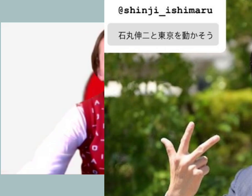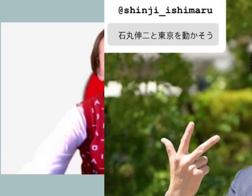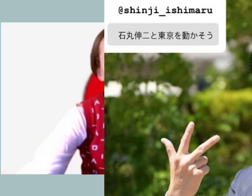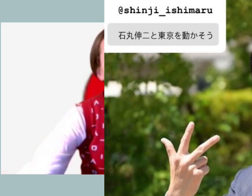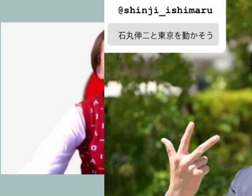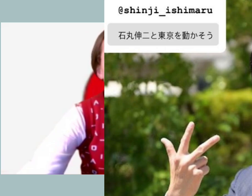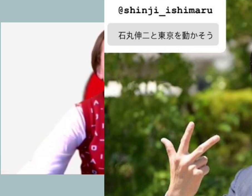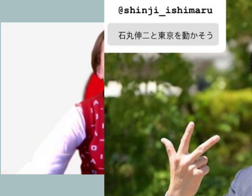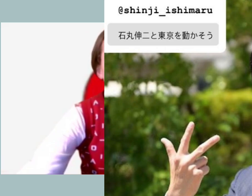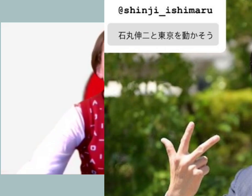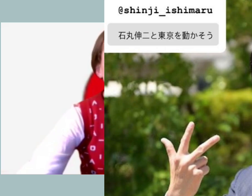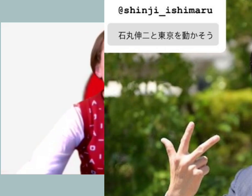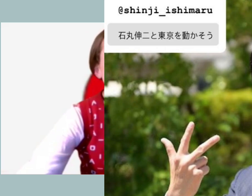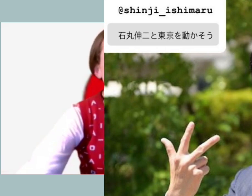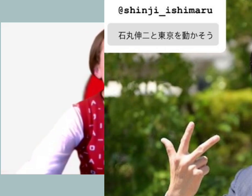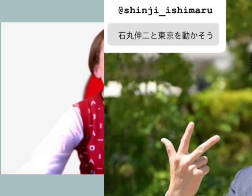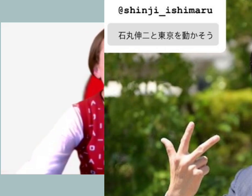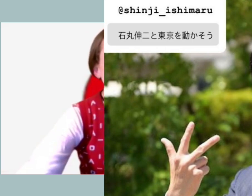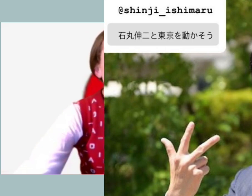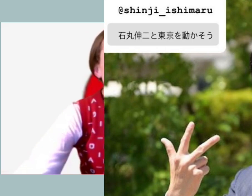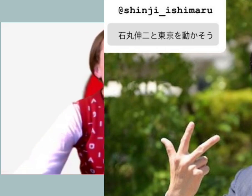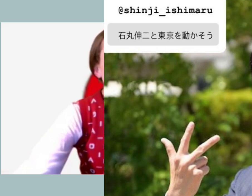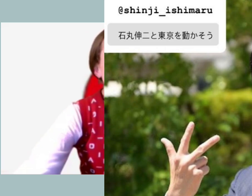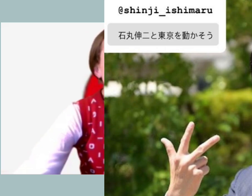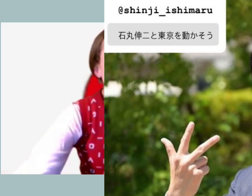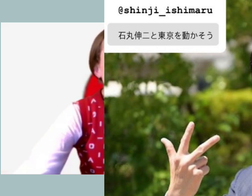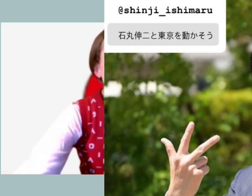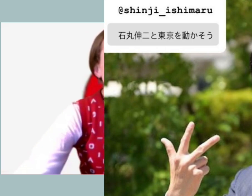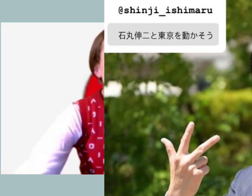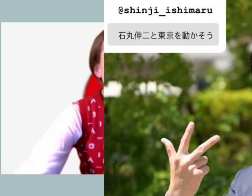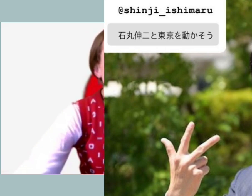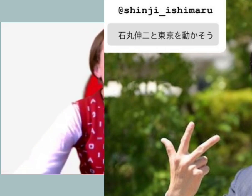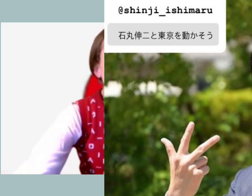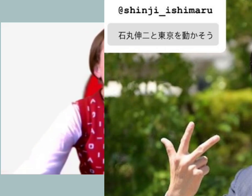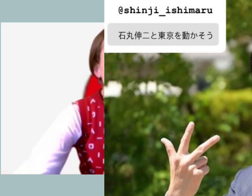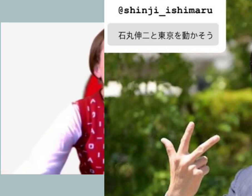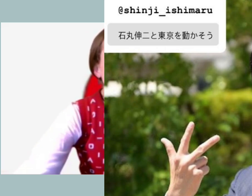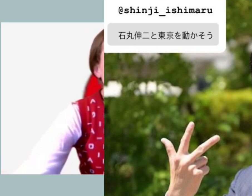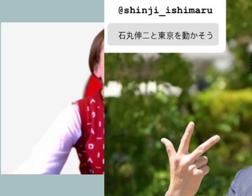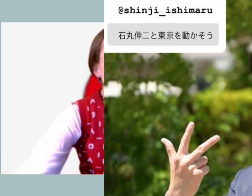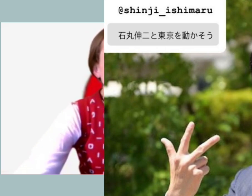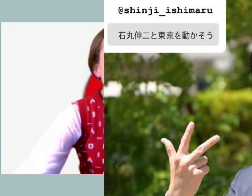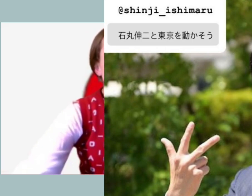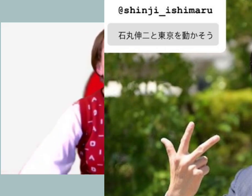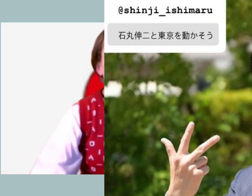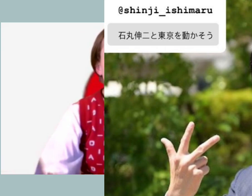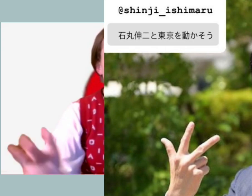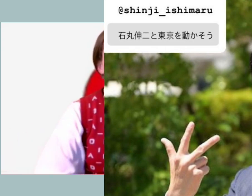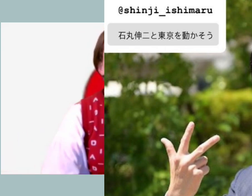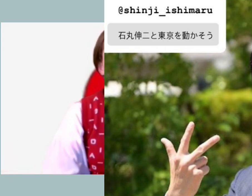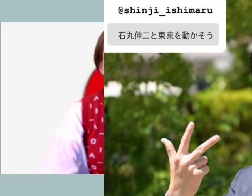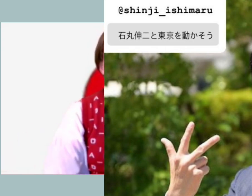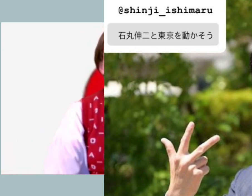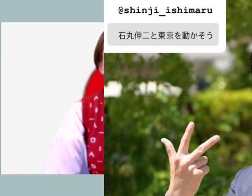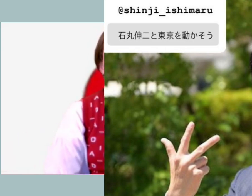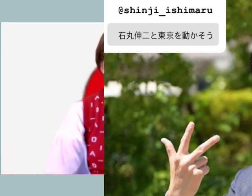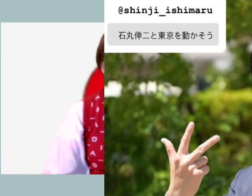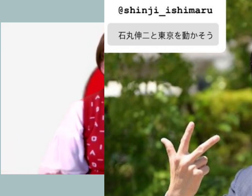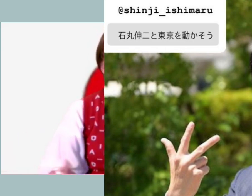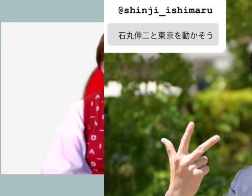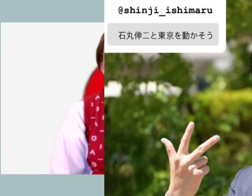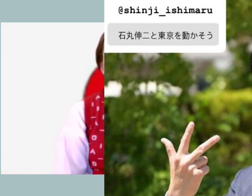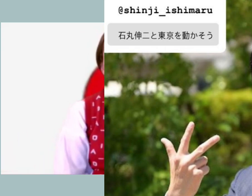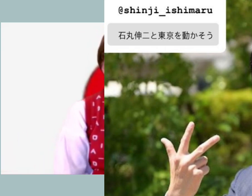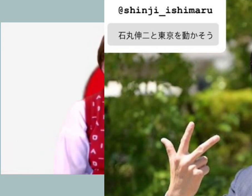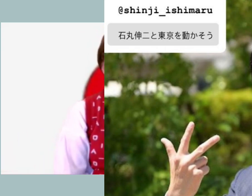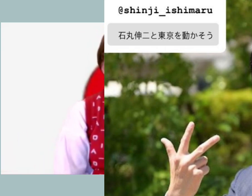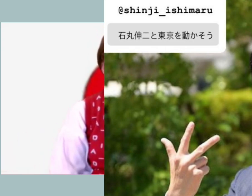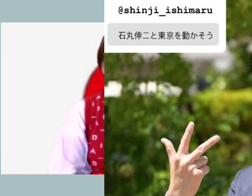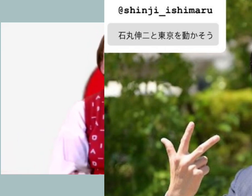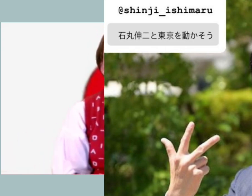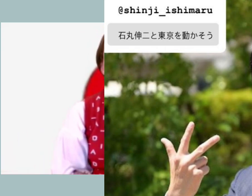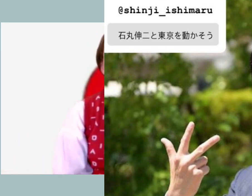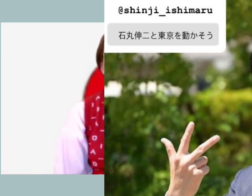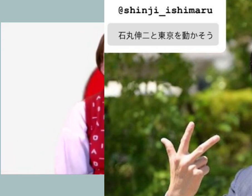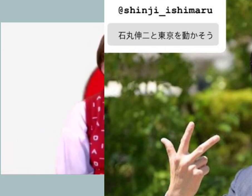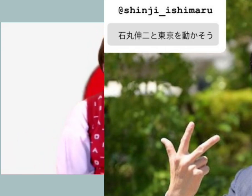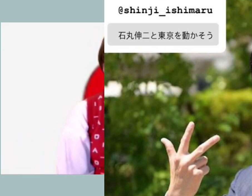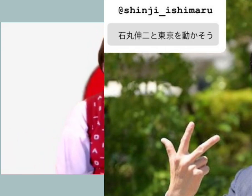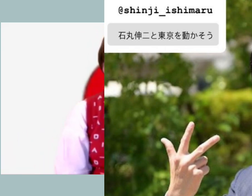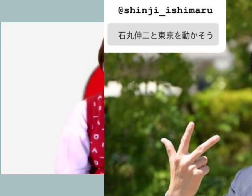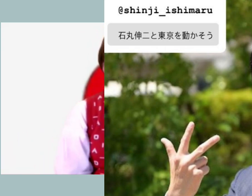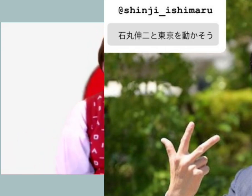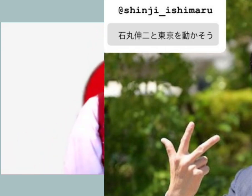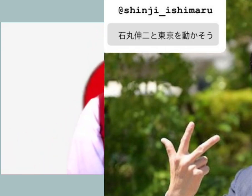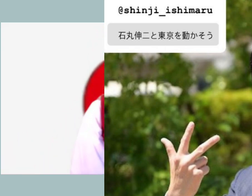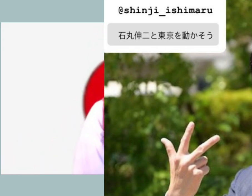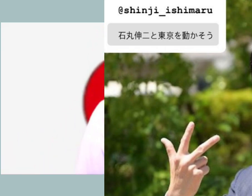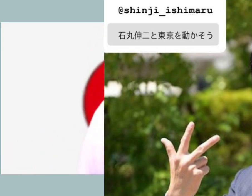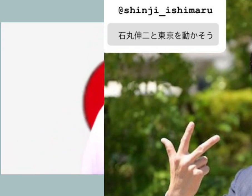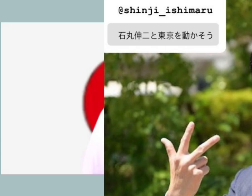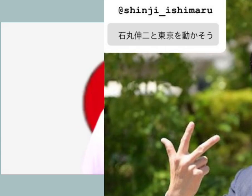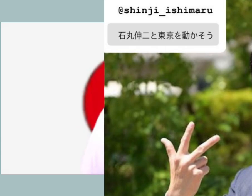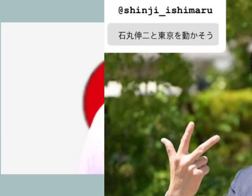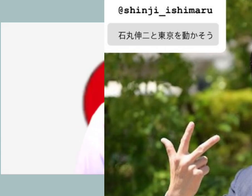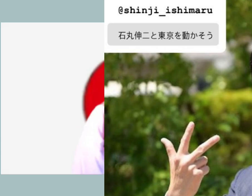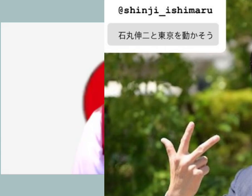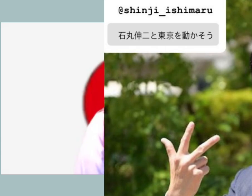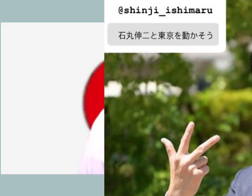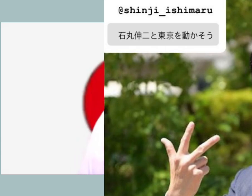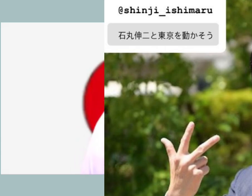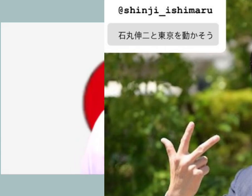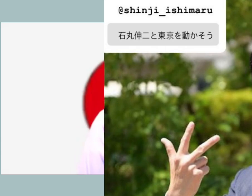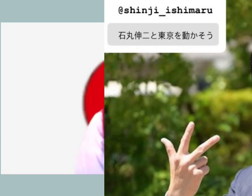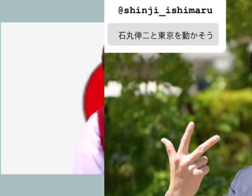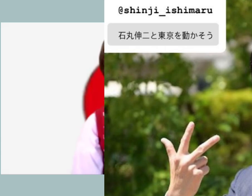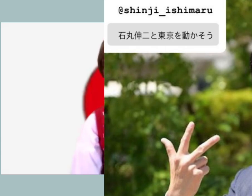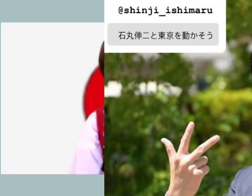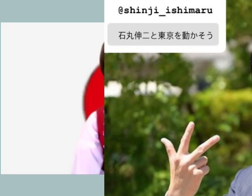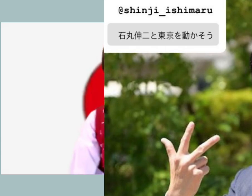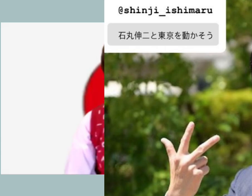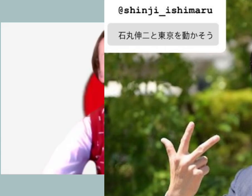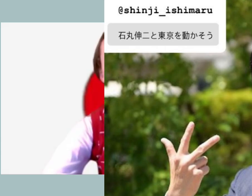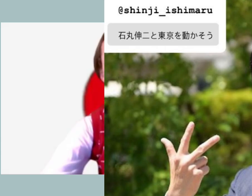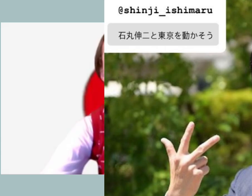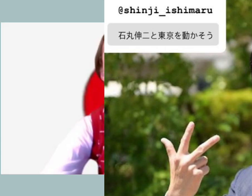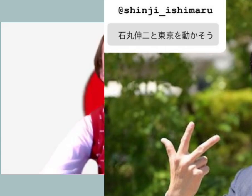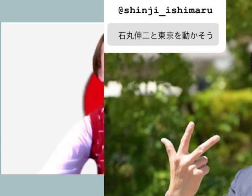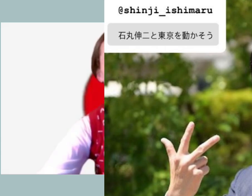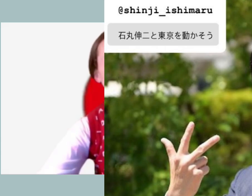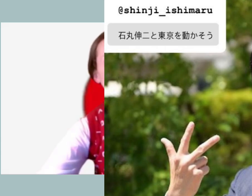Üç temel politikasının «siyasi yeniden yapılanma, kentsel gelişim ve yaratıcı endüstri» olacağını ekledi.